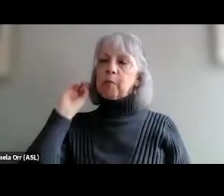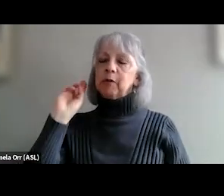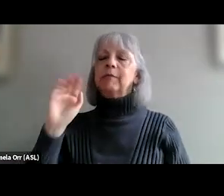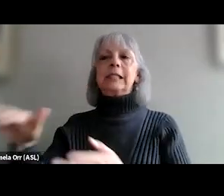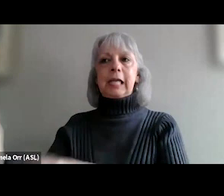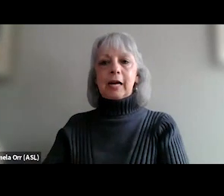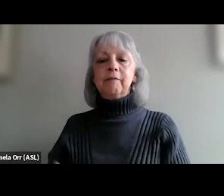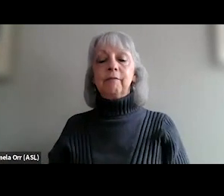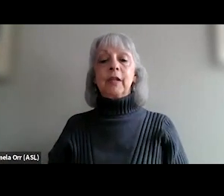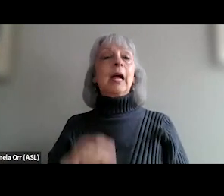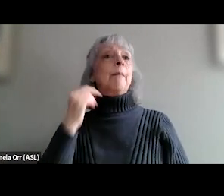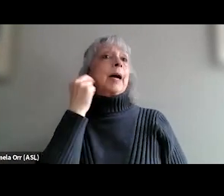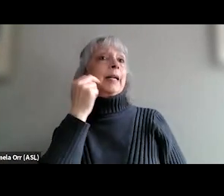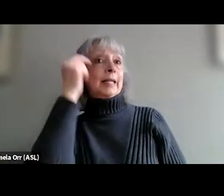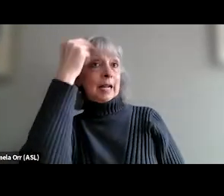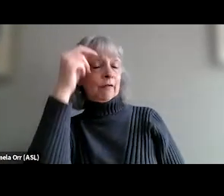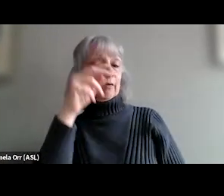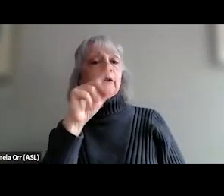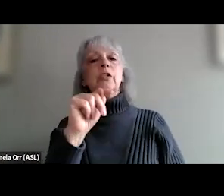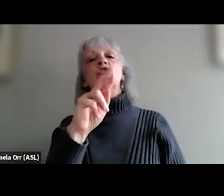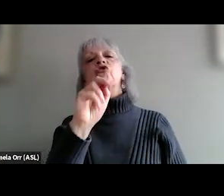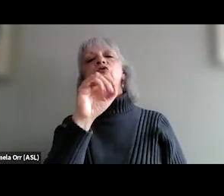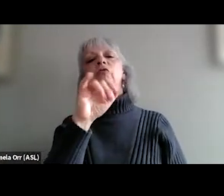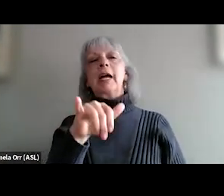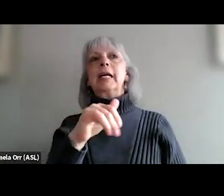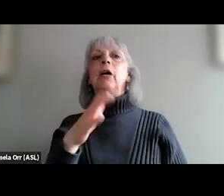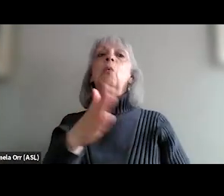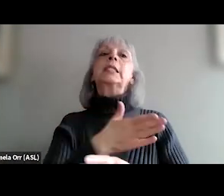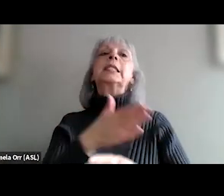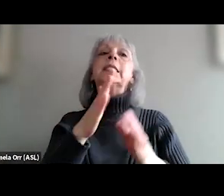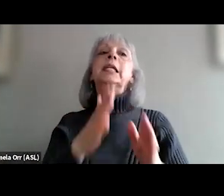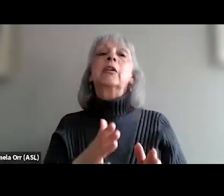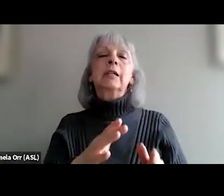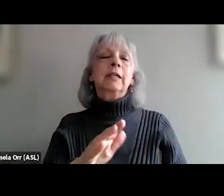Trey era cantante y era muy bueno, mi hermano mayor, Corey,